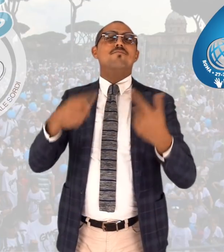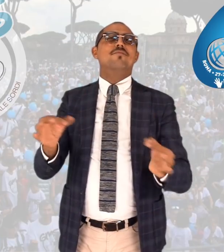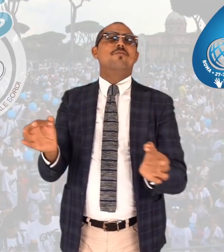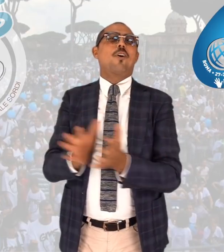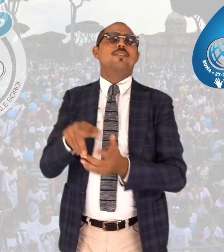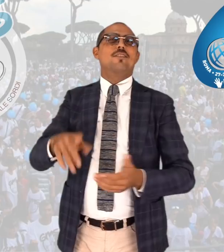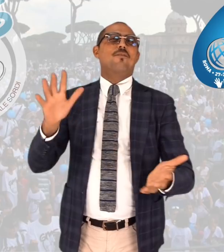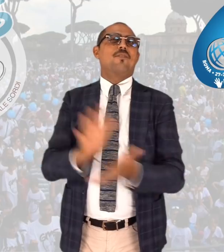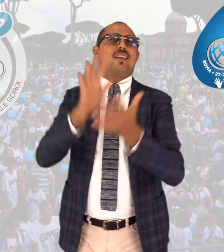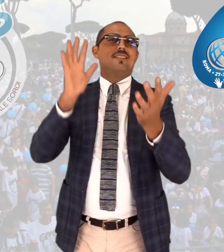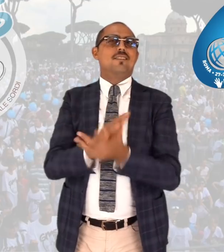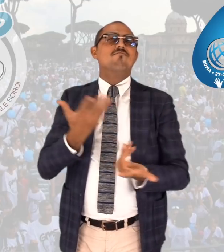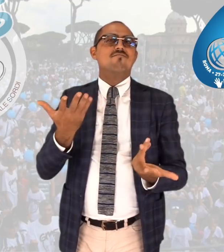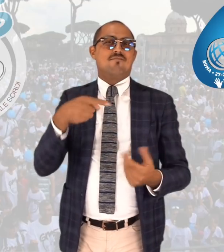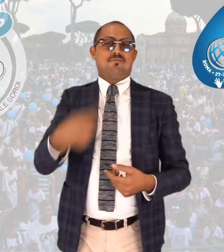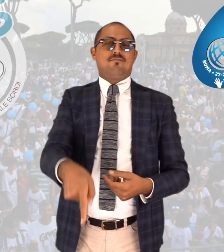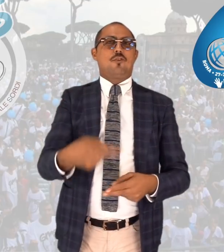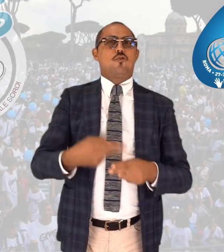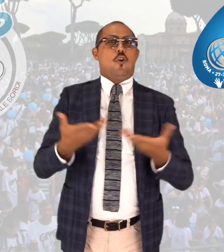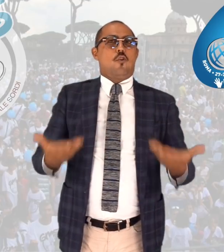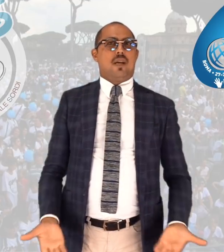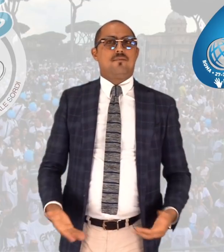Le celebrazioni si svolgeranno a Roma.